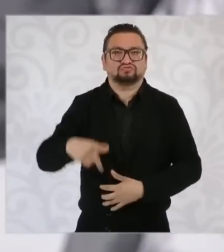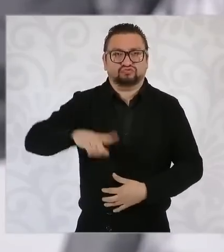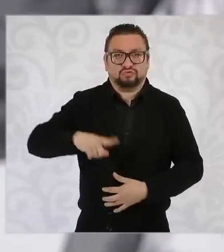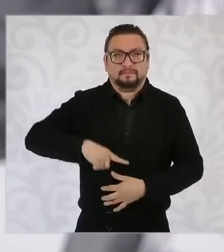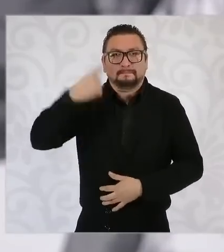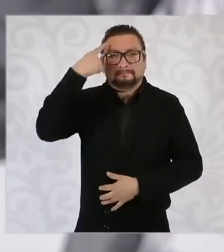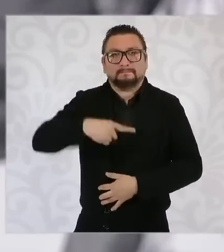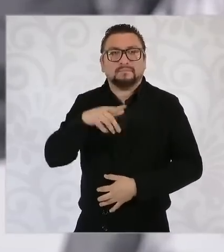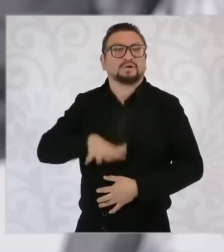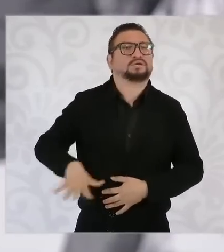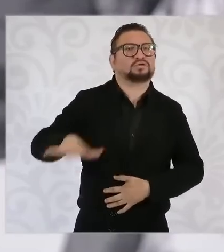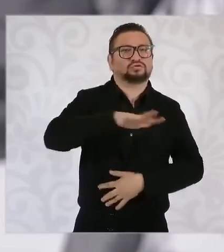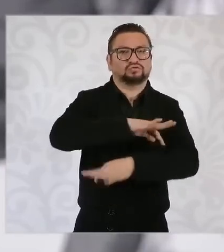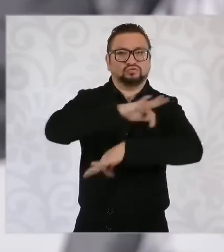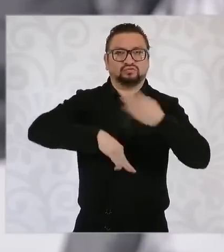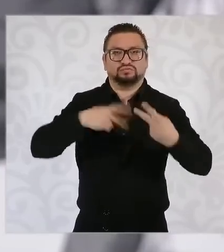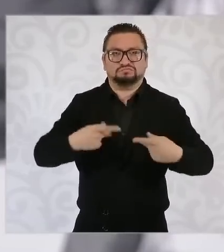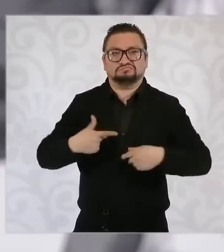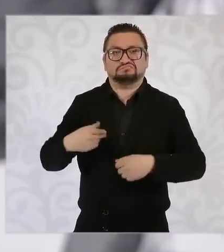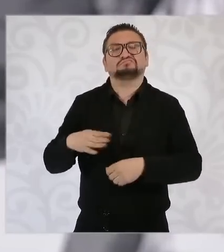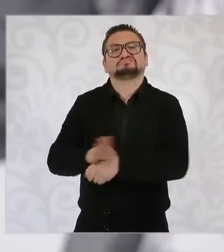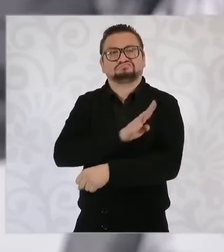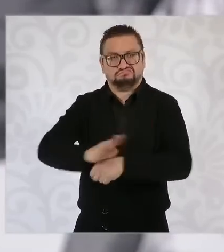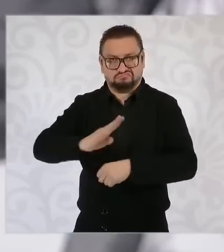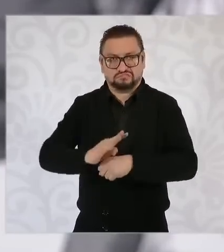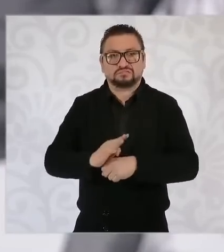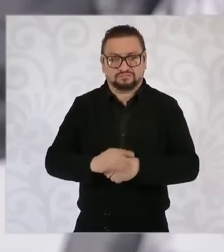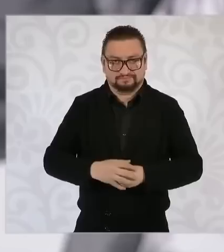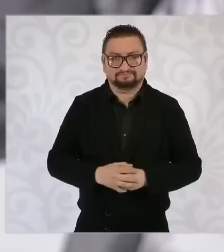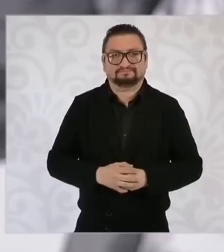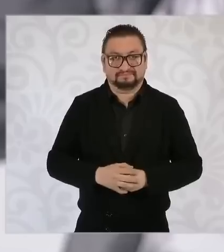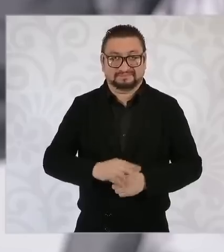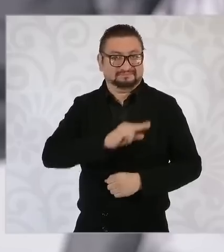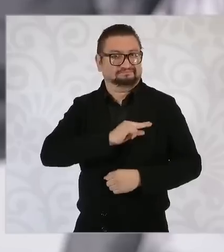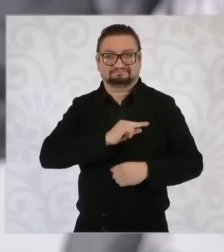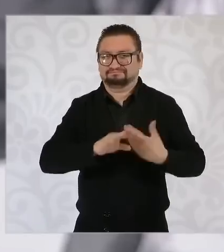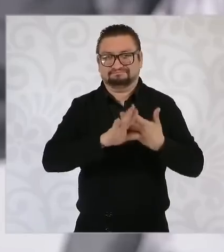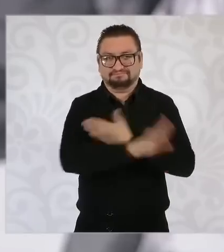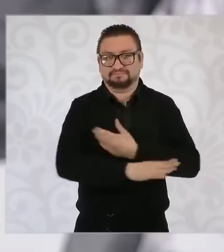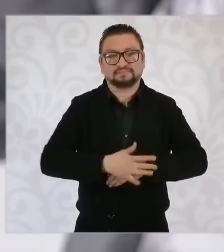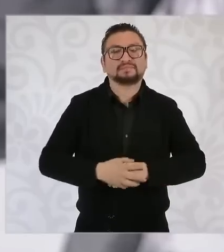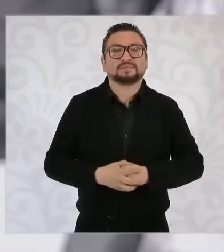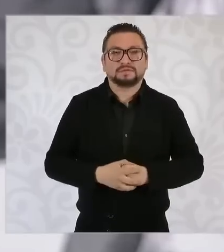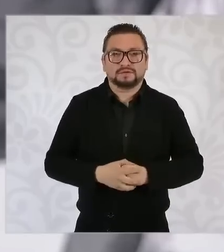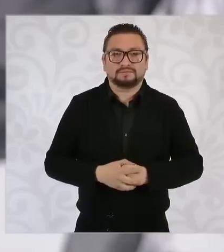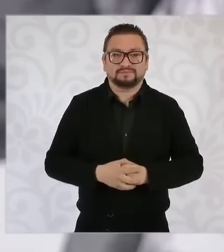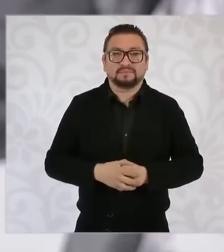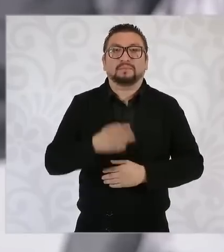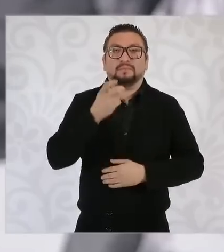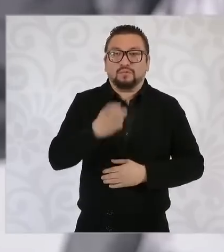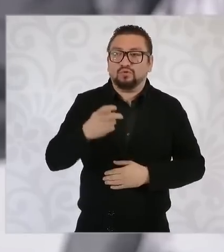de la nación es decir se evita la privatización se determina que las actividades que realicen